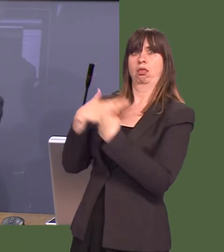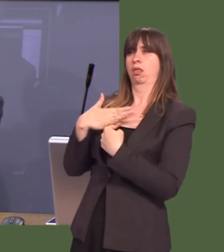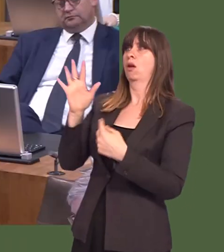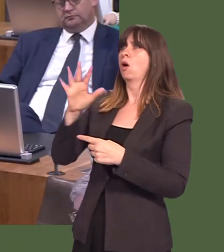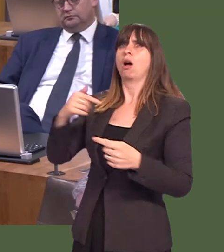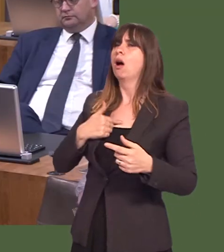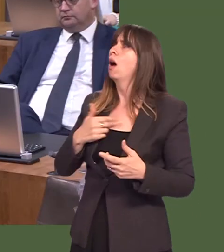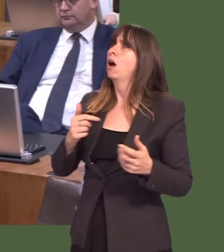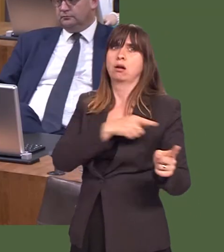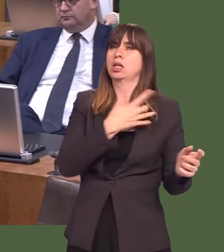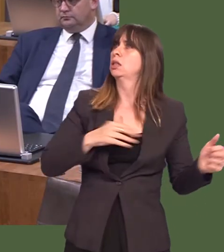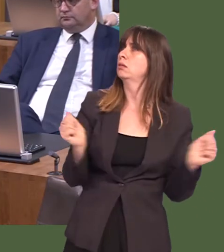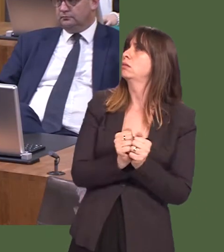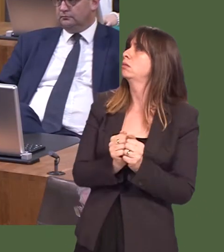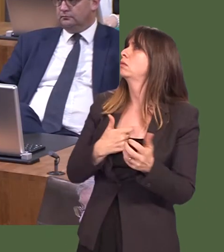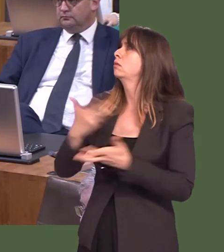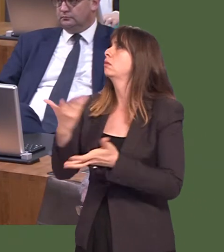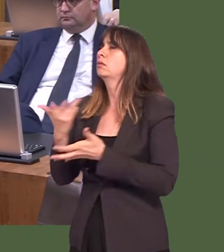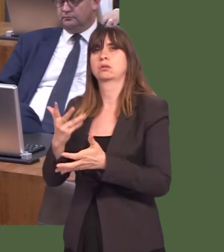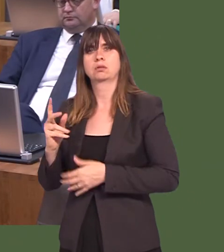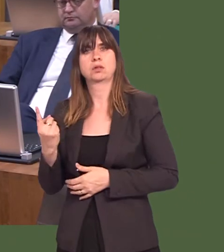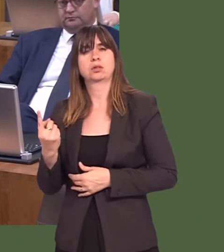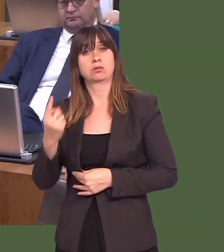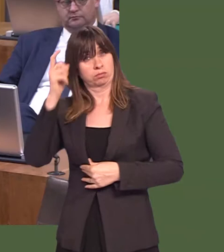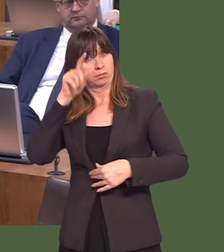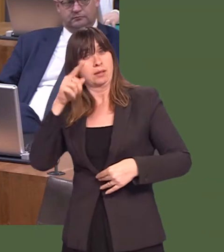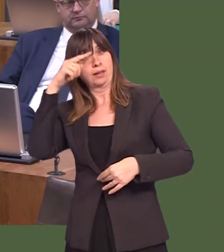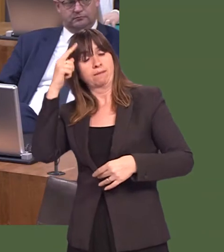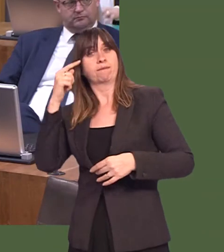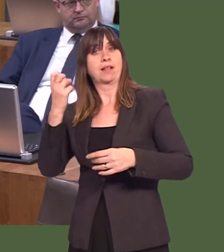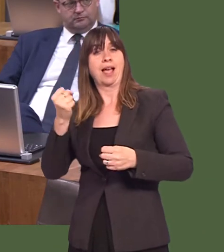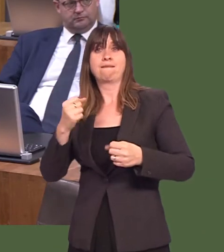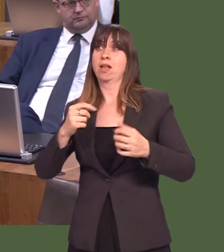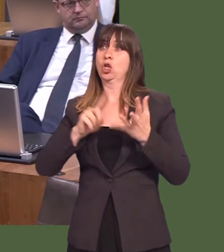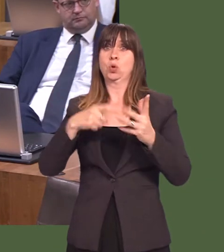Rhaid cofio, os ydym niín mynd i gael marchnad sengl tu fewn iír Deyrnas Unedigóac rydw iín cyd-fynd ‚ hynnyómaeín rhaid cael rheolau.